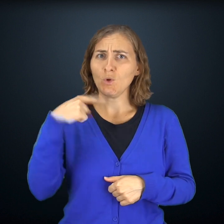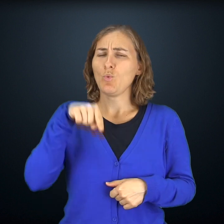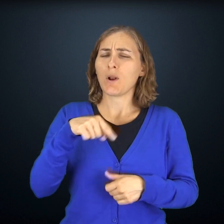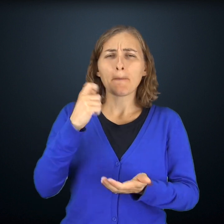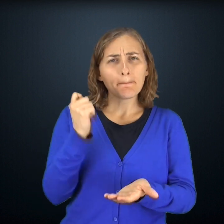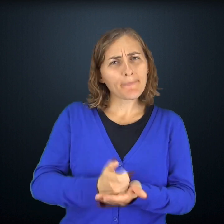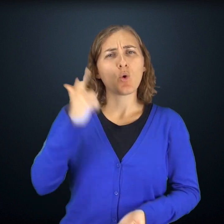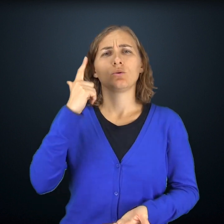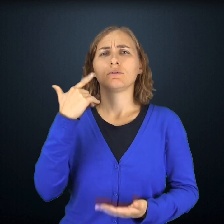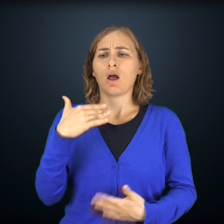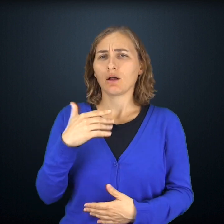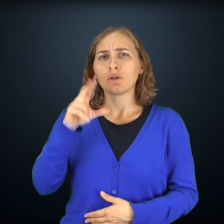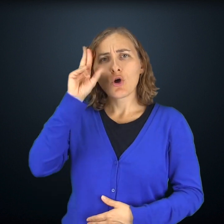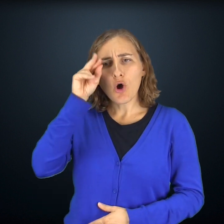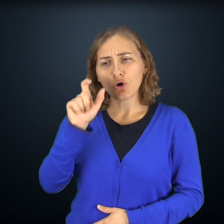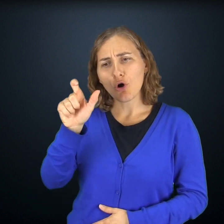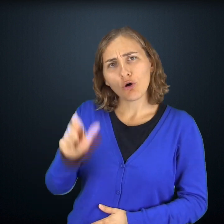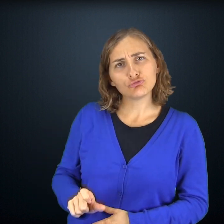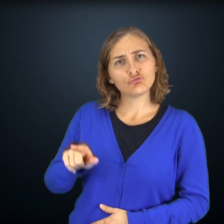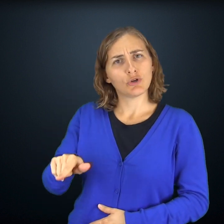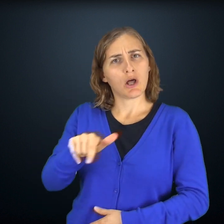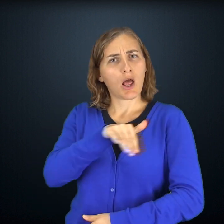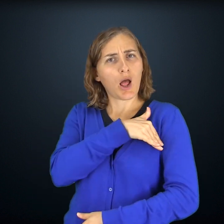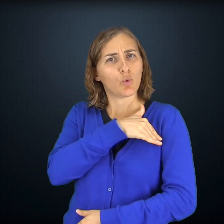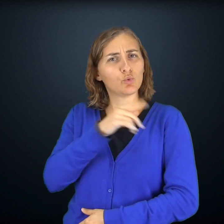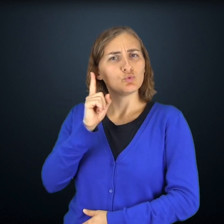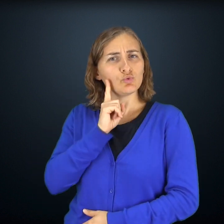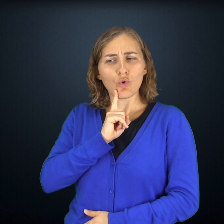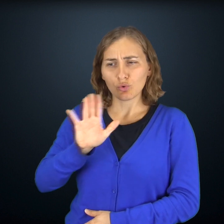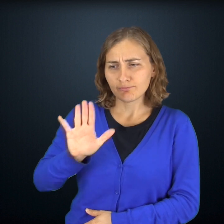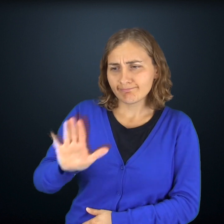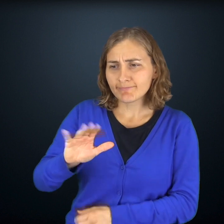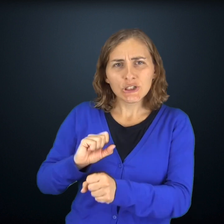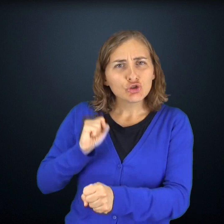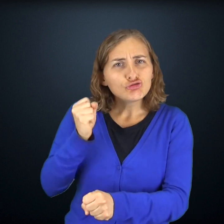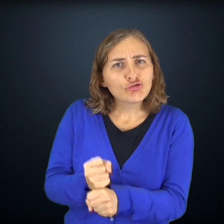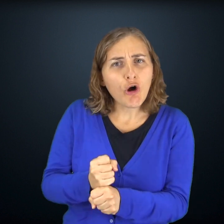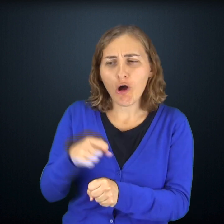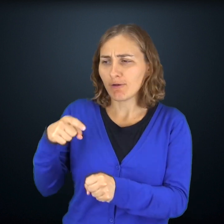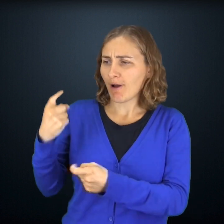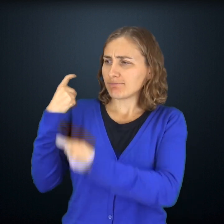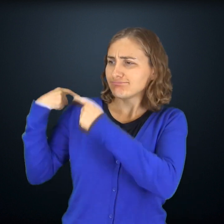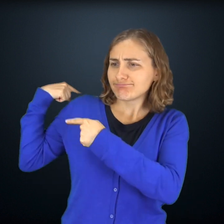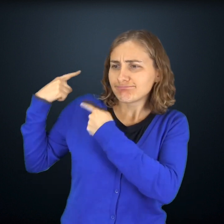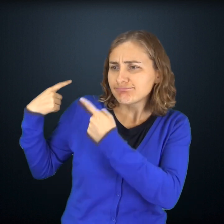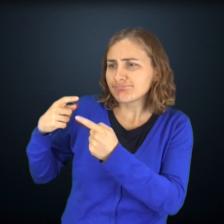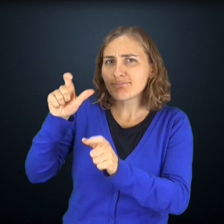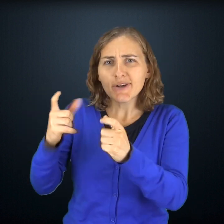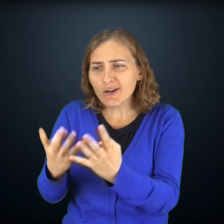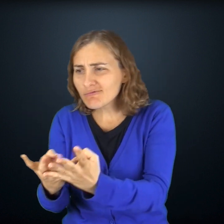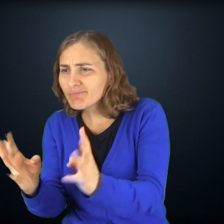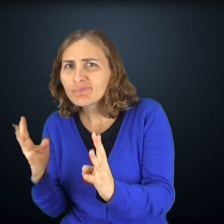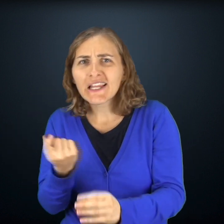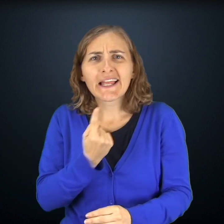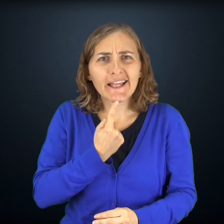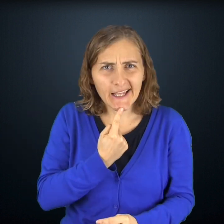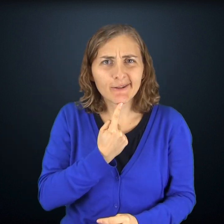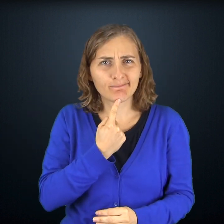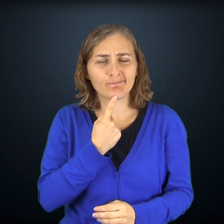Per questo è indispensabile conoscere lo studente anche attraverso la sua storia e background personali,